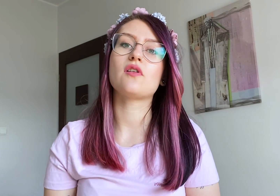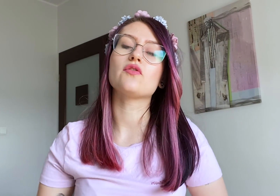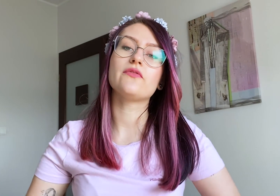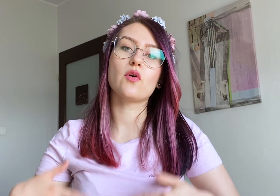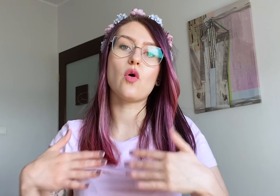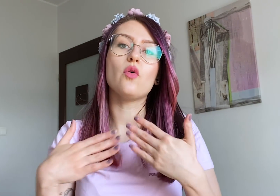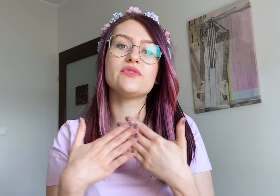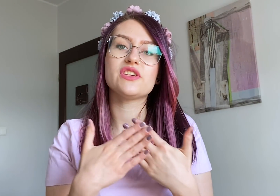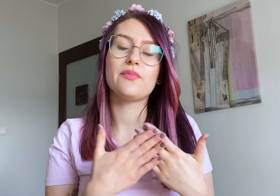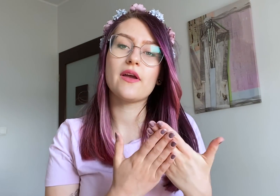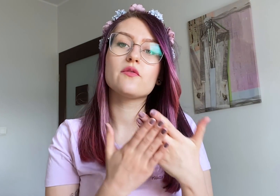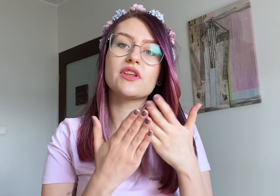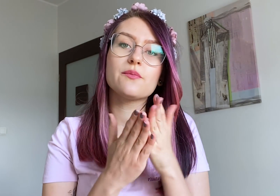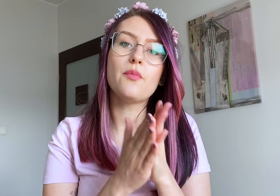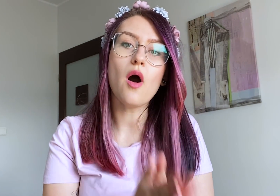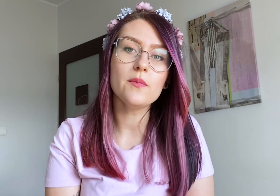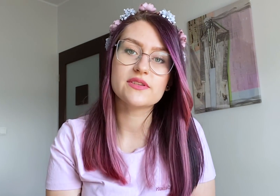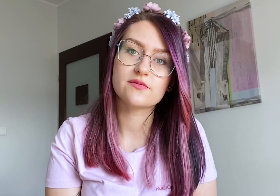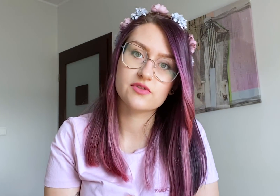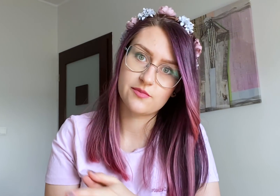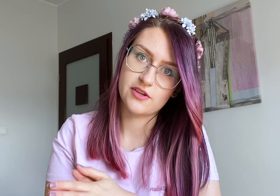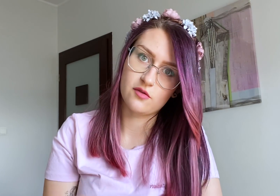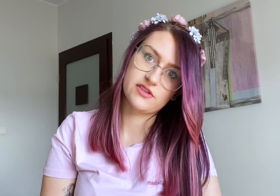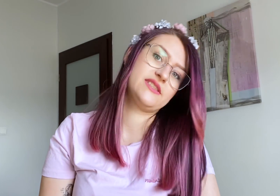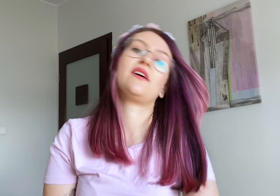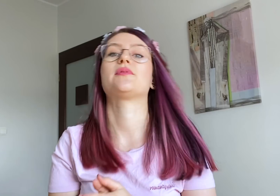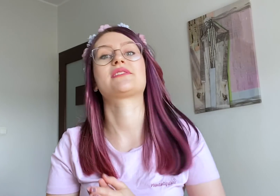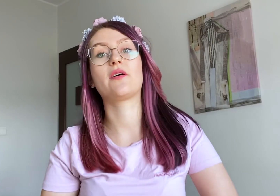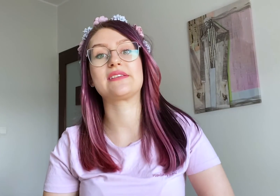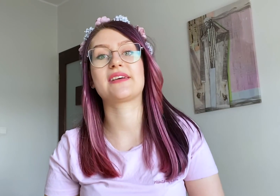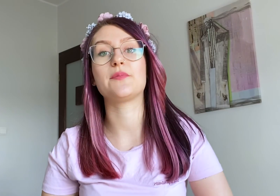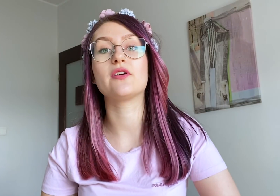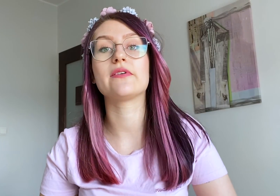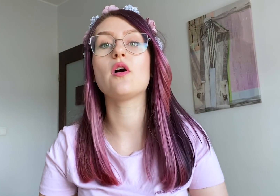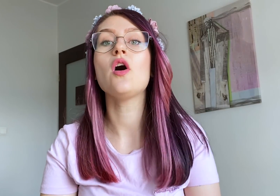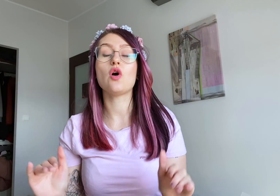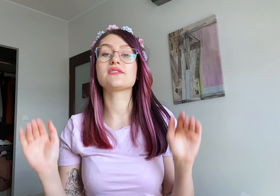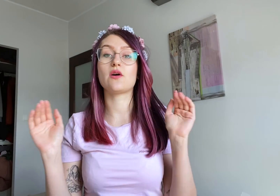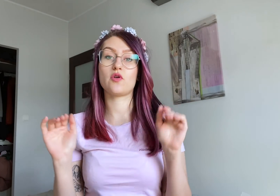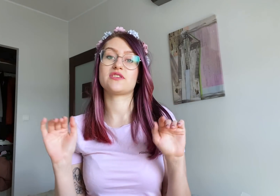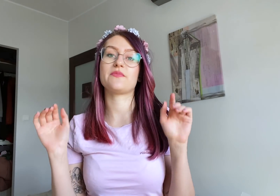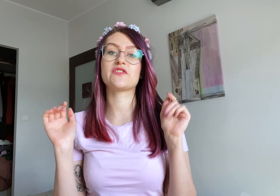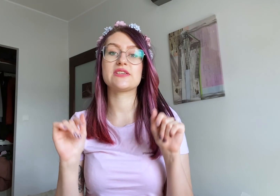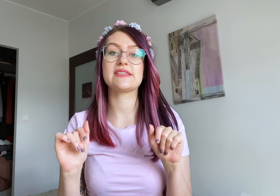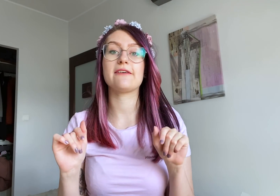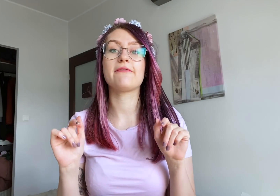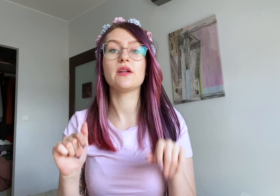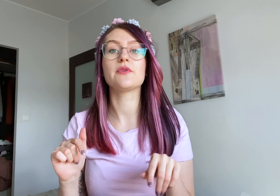skąd w ogóle u mnie się pojawił ten pomysł, żeby nauczyć się polskiego języka migowego, to załączam wszystkie filmy,